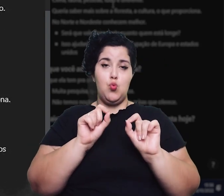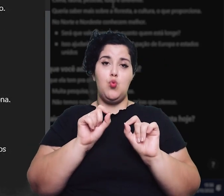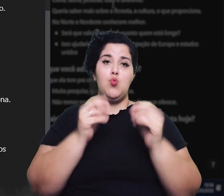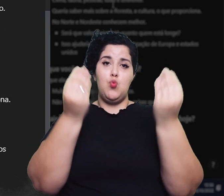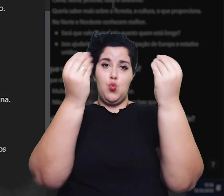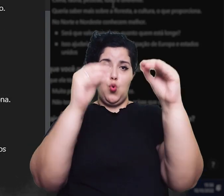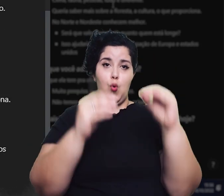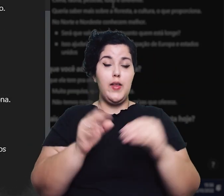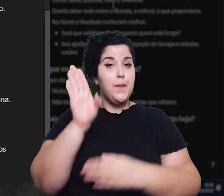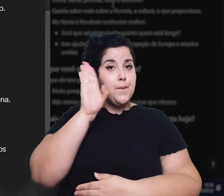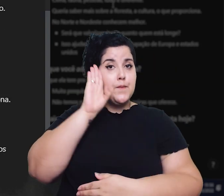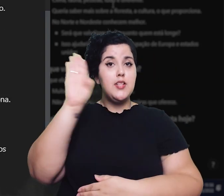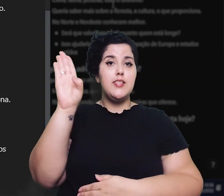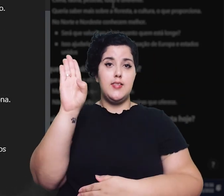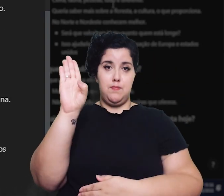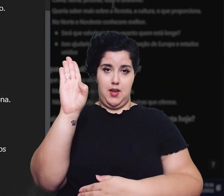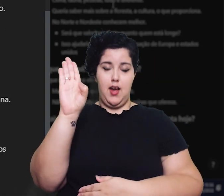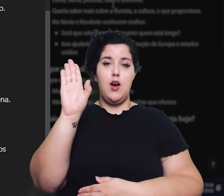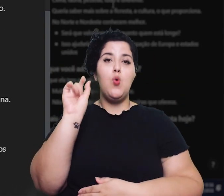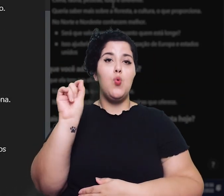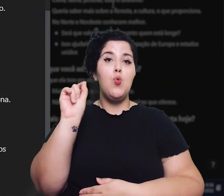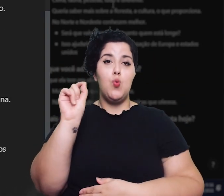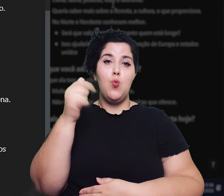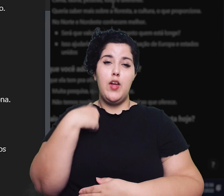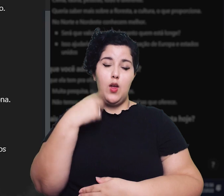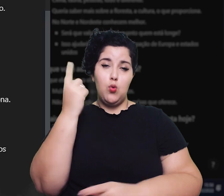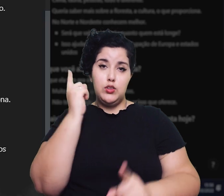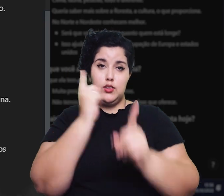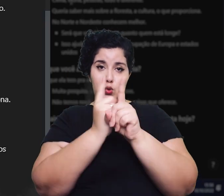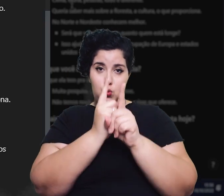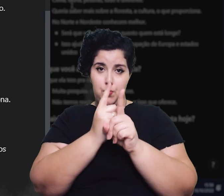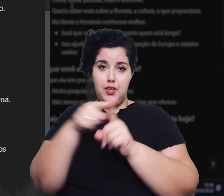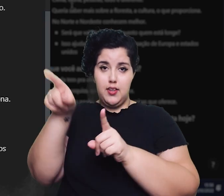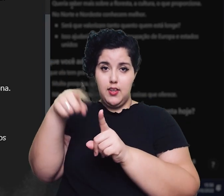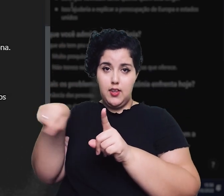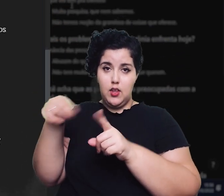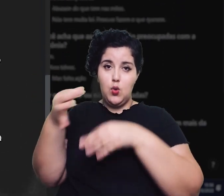coloquei em tópicos as principais descobertas, as principais coisas que cada uma das pessoas falou nas